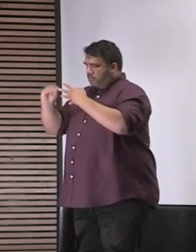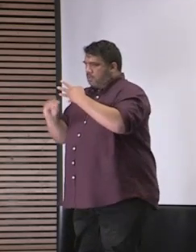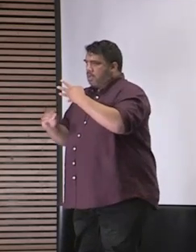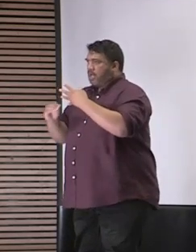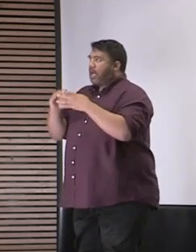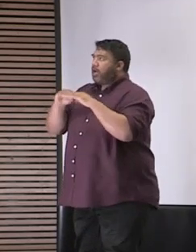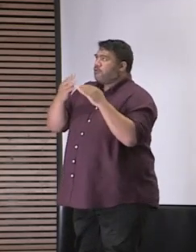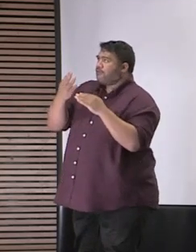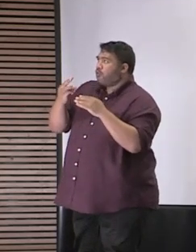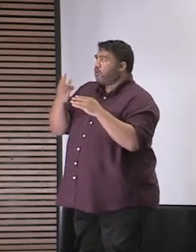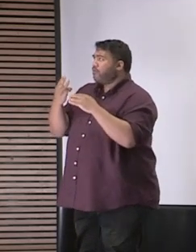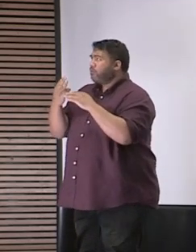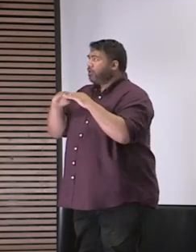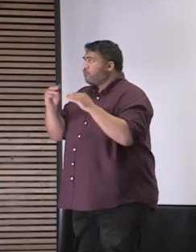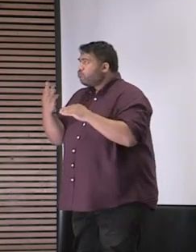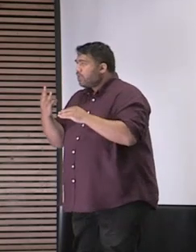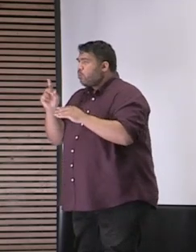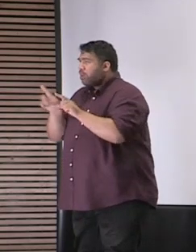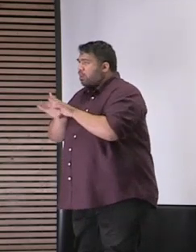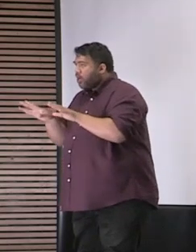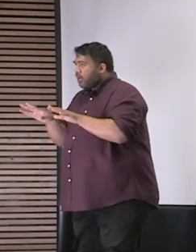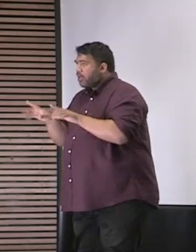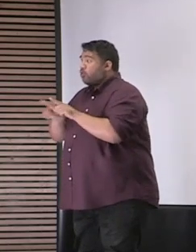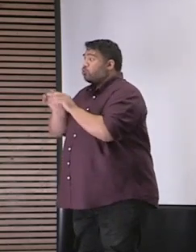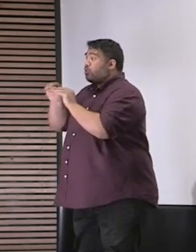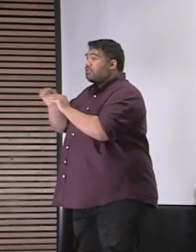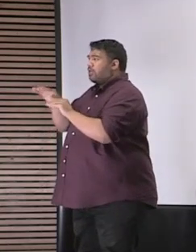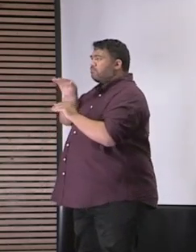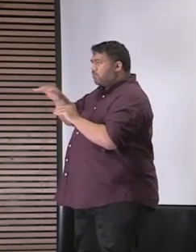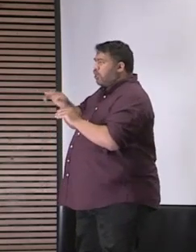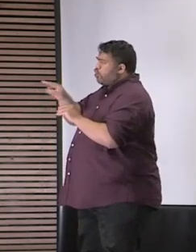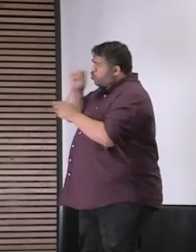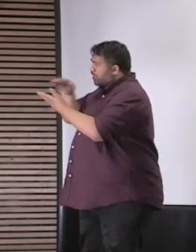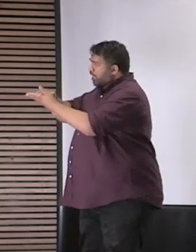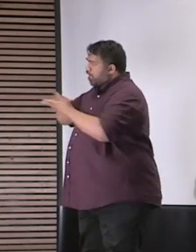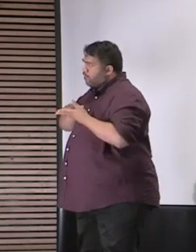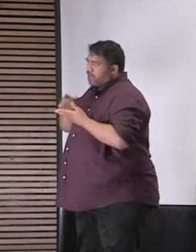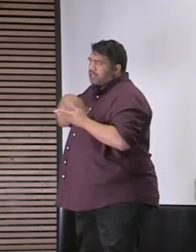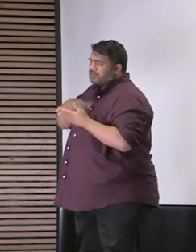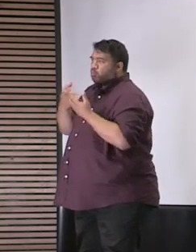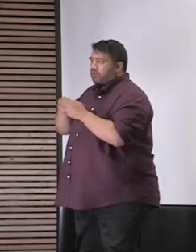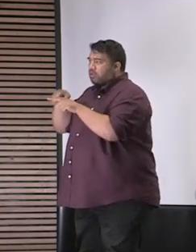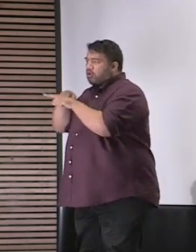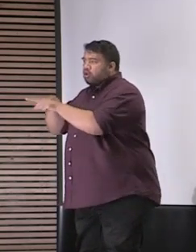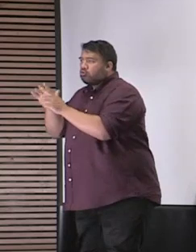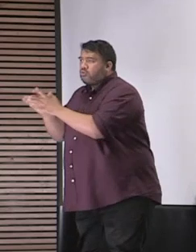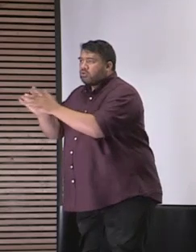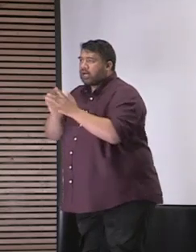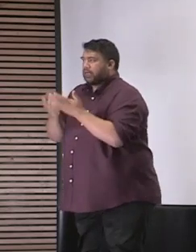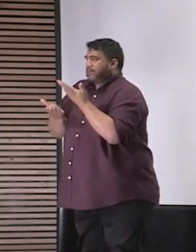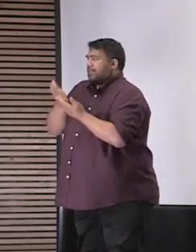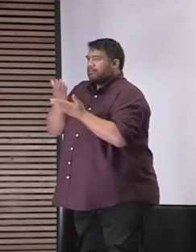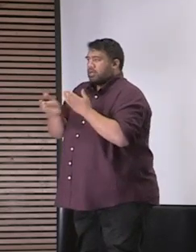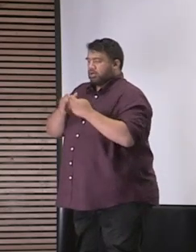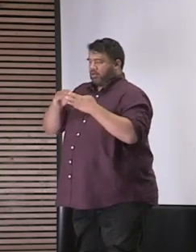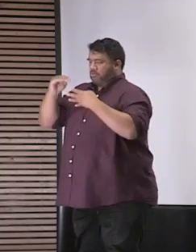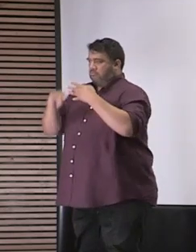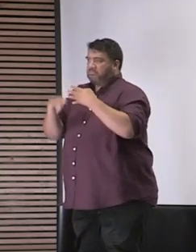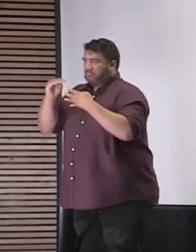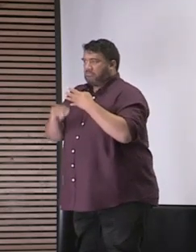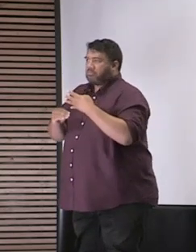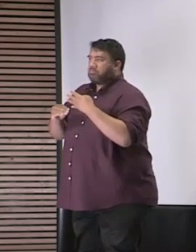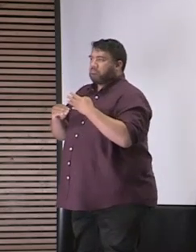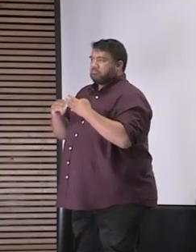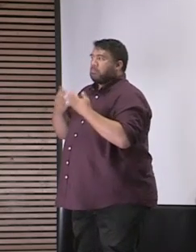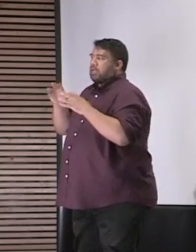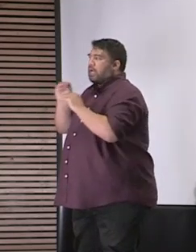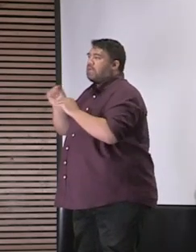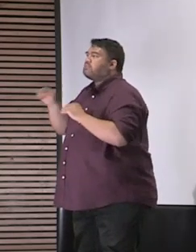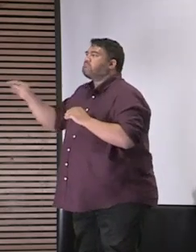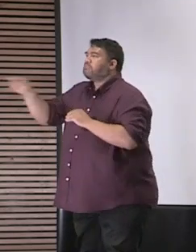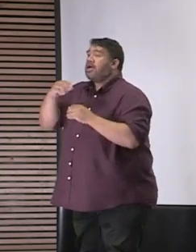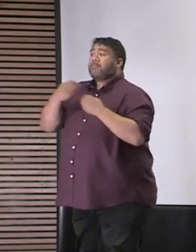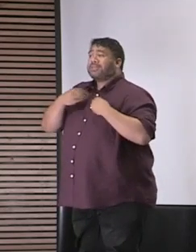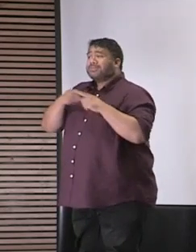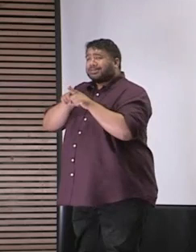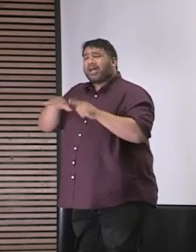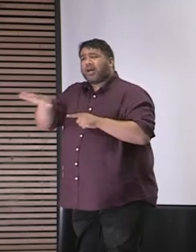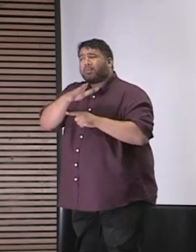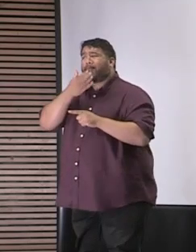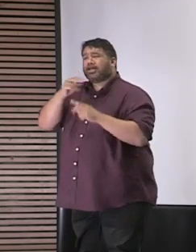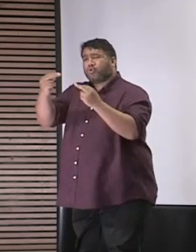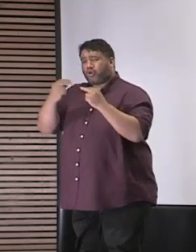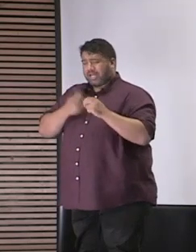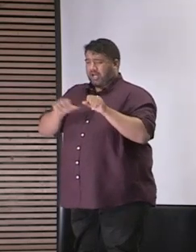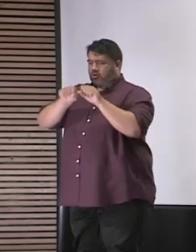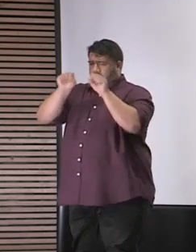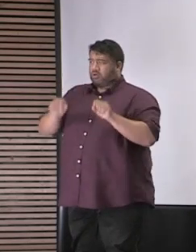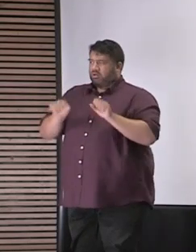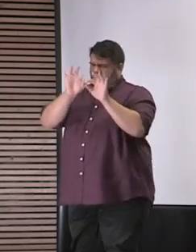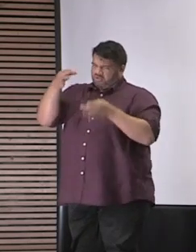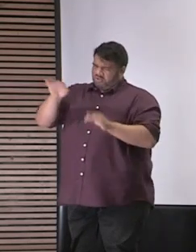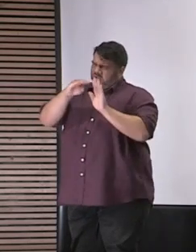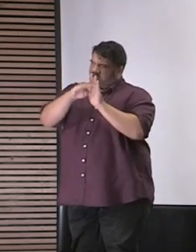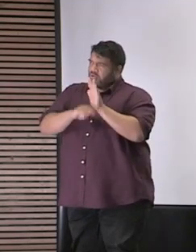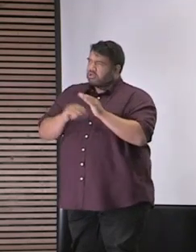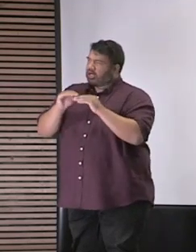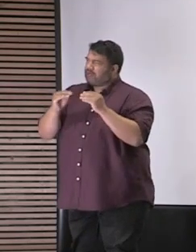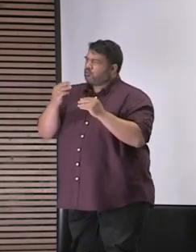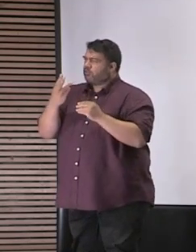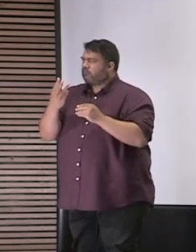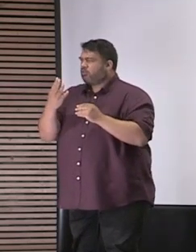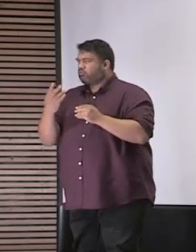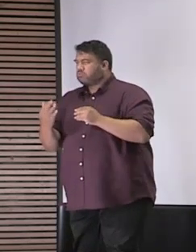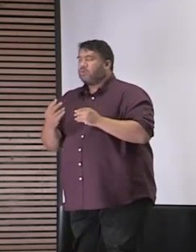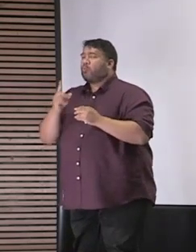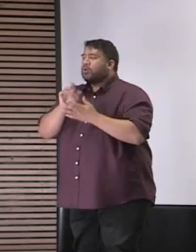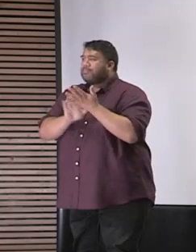desempeñar en eso. Ya hemos